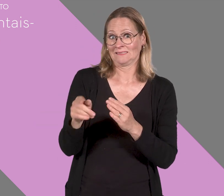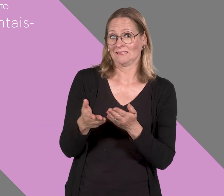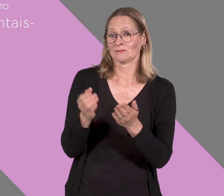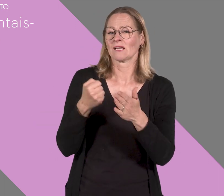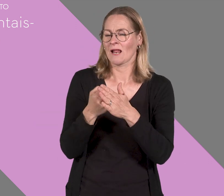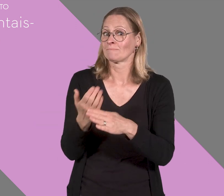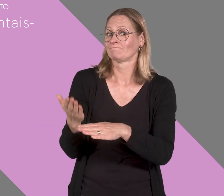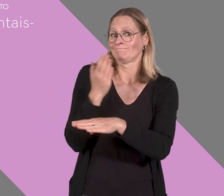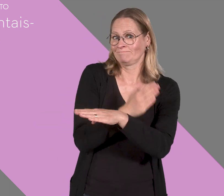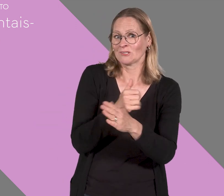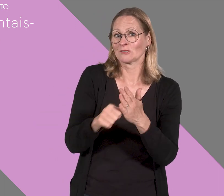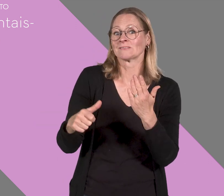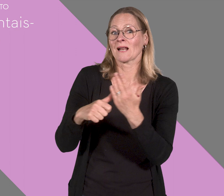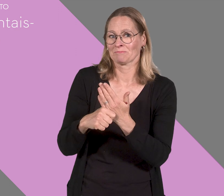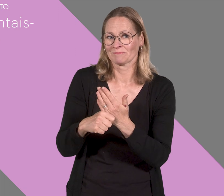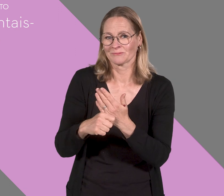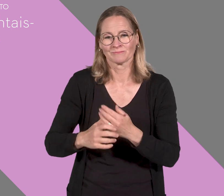Esitykseen kannattaa varata lippu etukäteen.